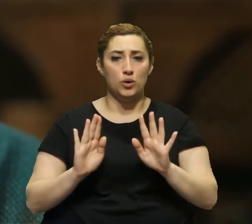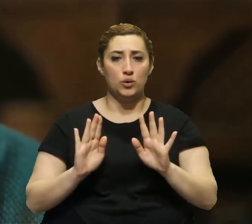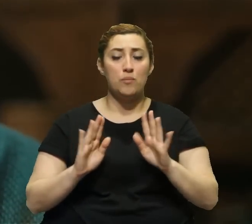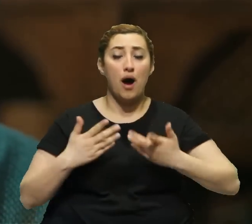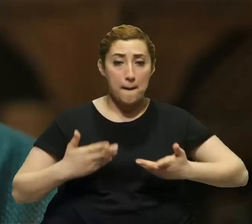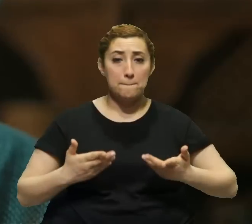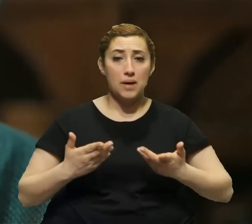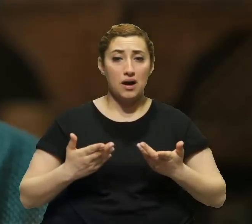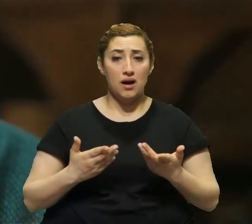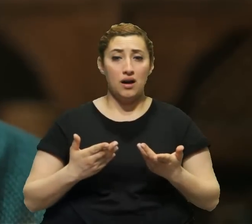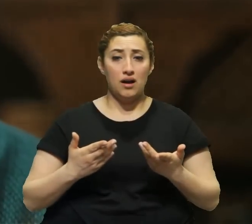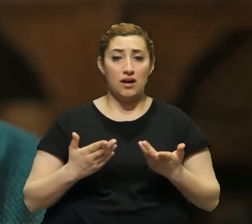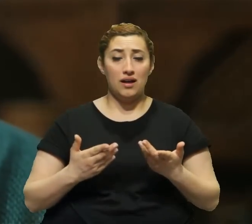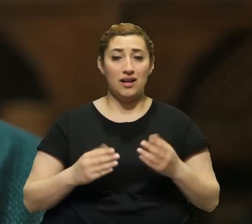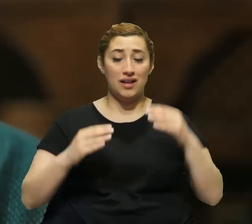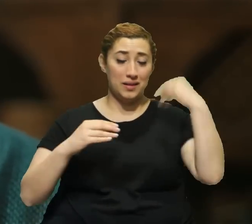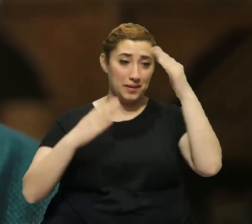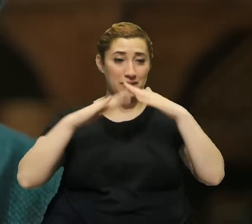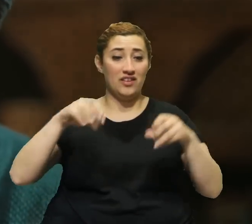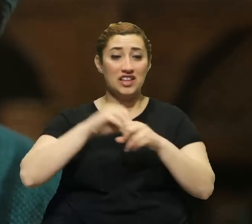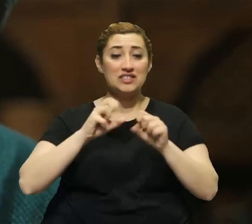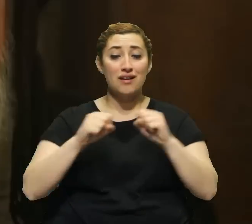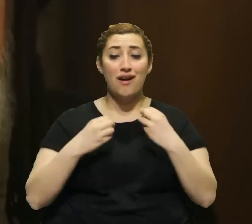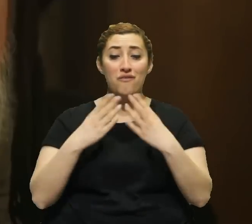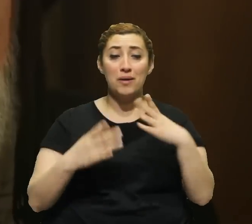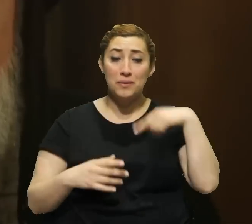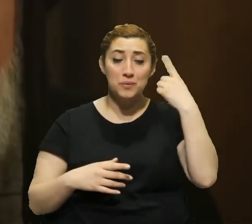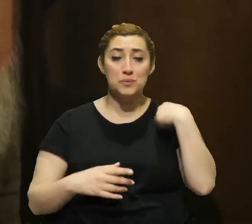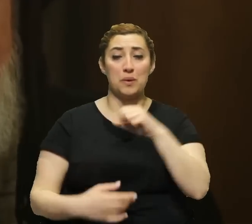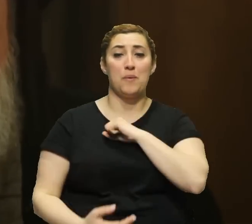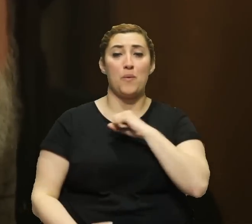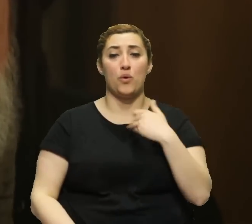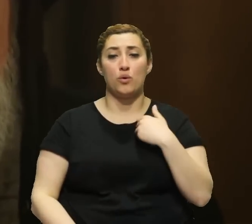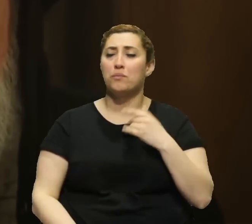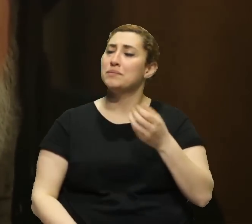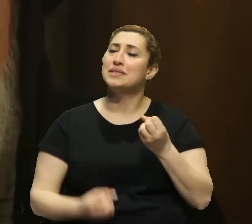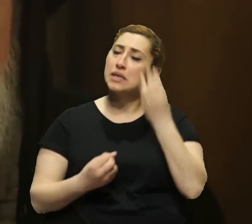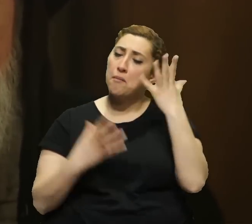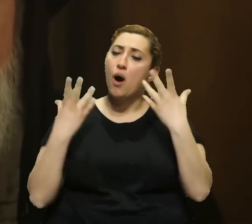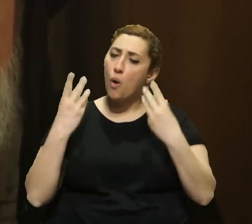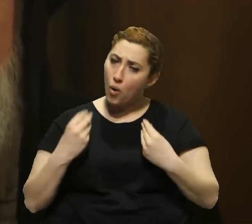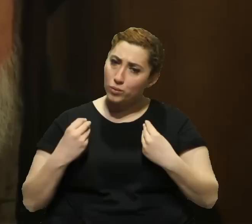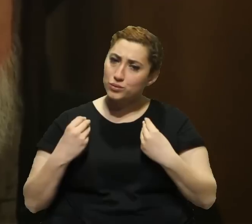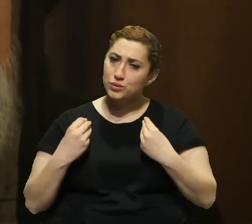Ama dergâha bir zarar vermesinden kederlenirim. Hele sabah ola.